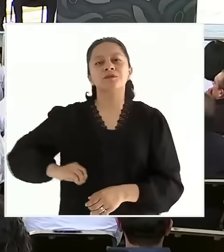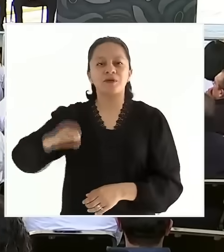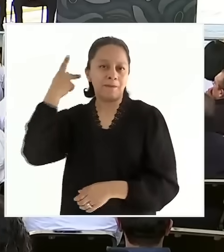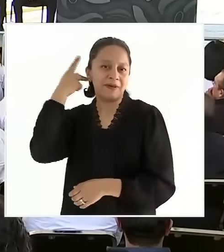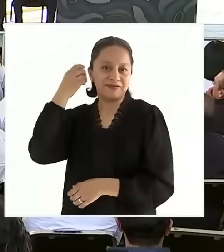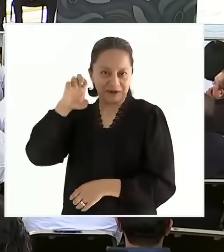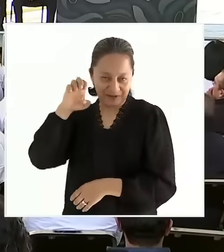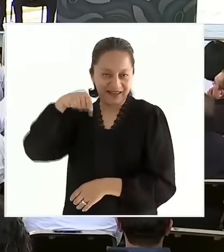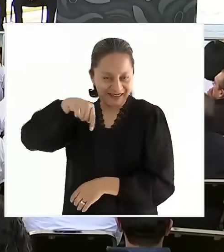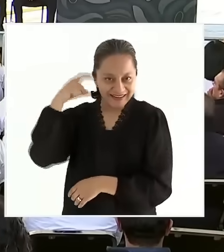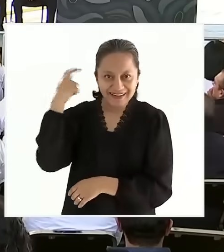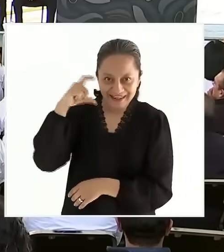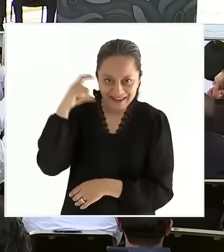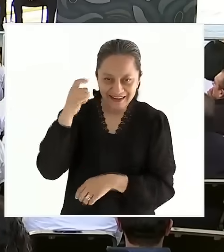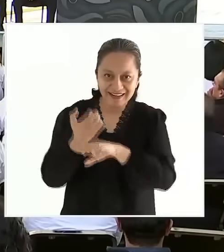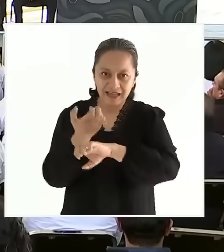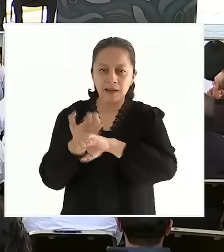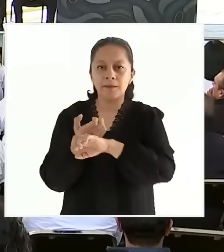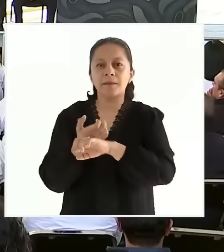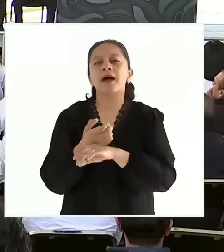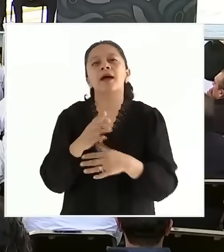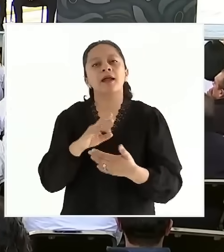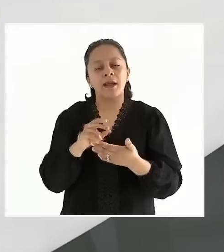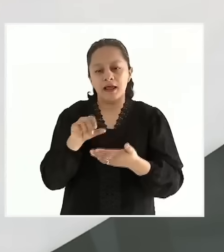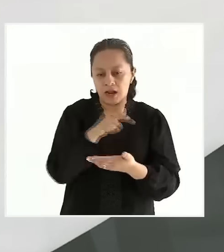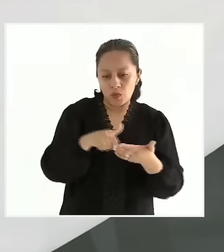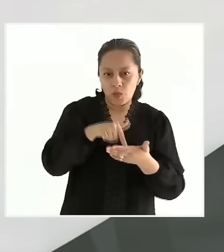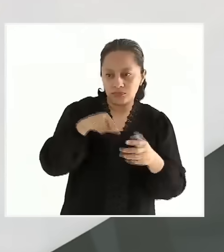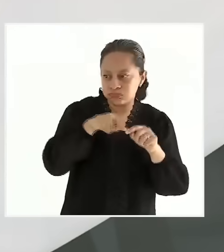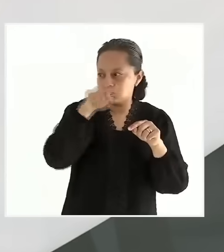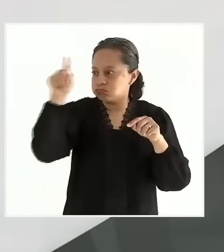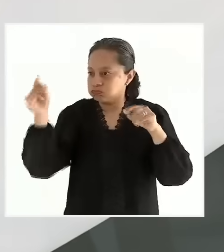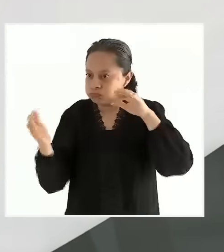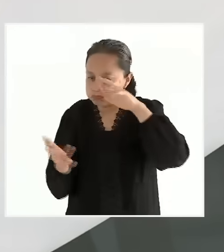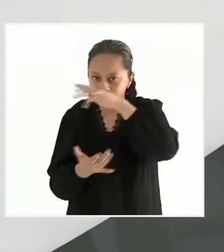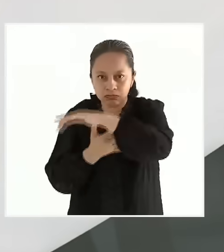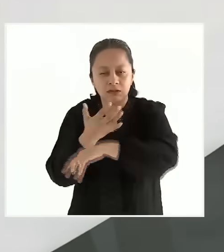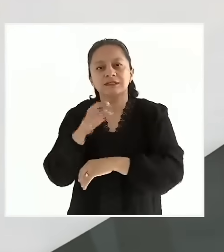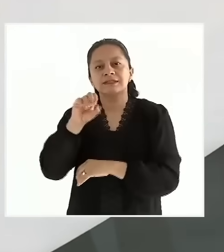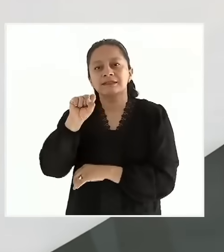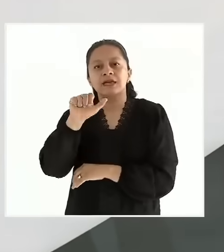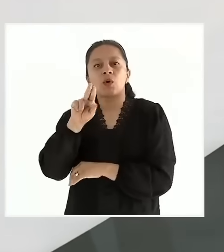la central de ciclo combinado el SAUC2. Como ya mencionó la maestra Emilia, esta central aportará